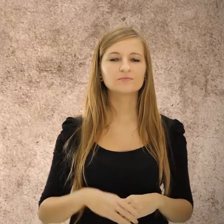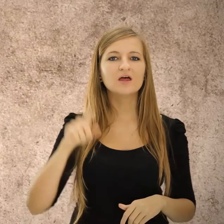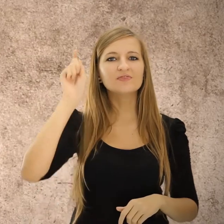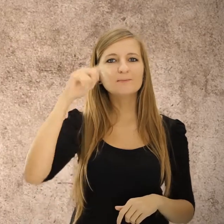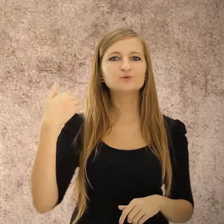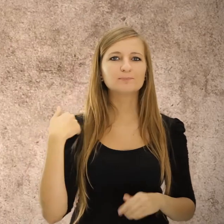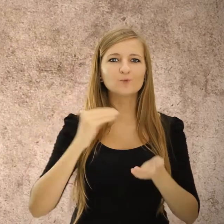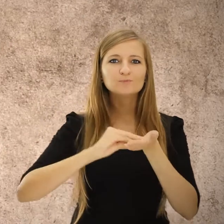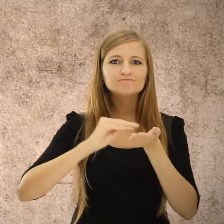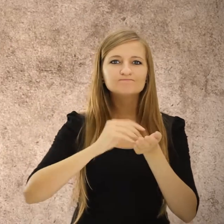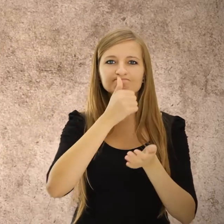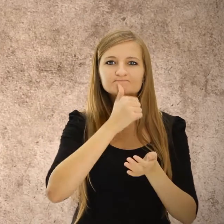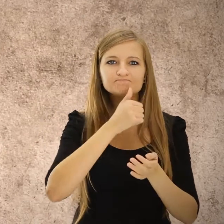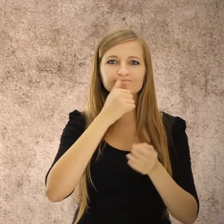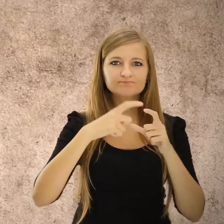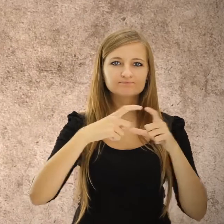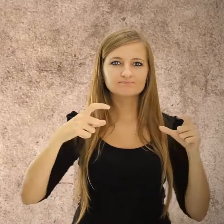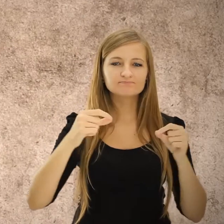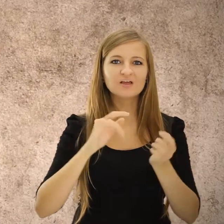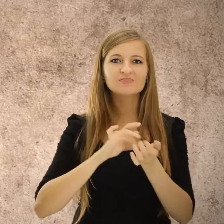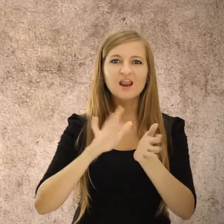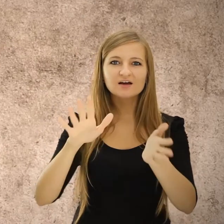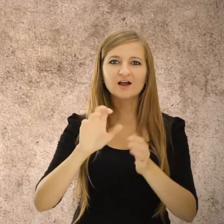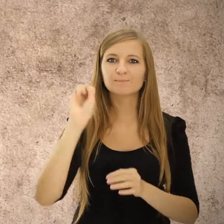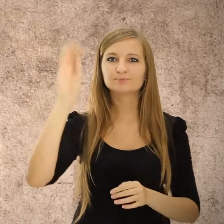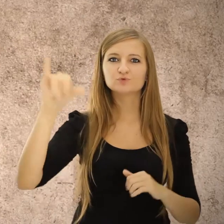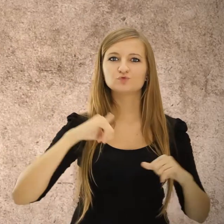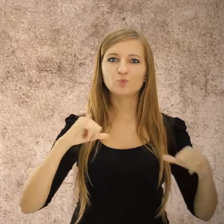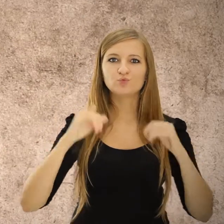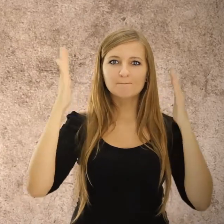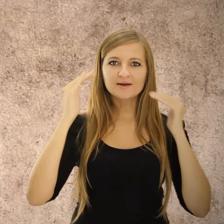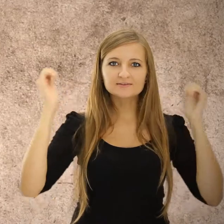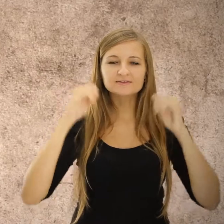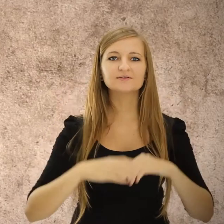Niemcy napisali też tajny telegram do rządu Meksyku,